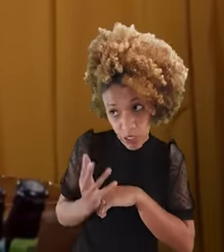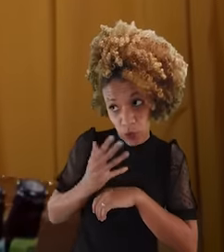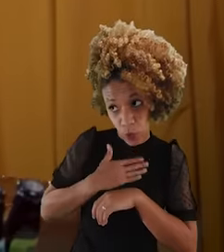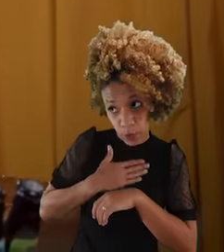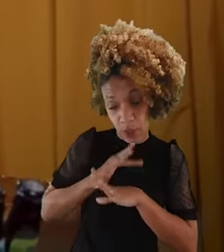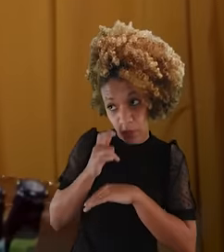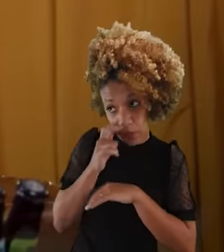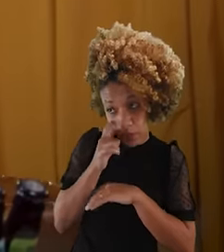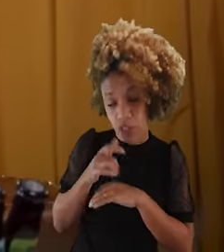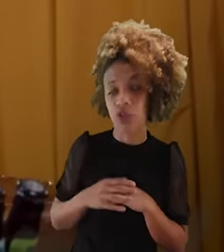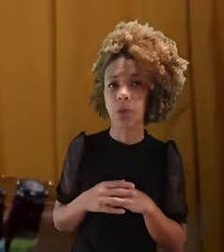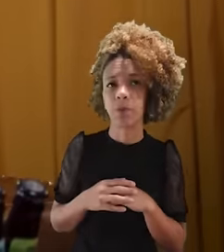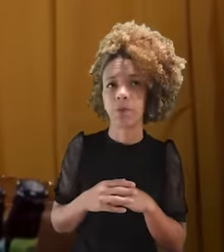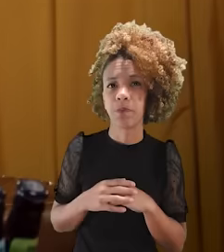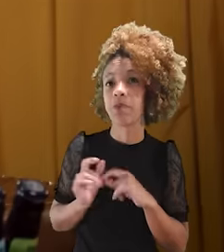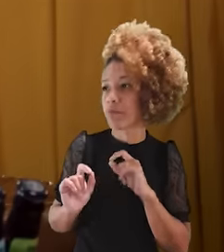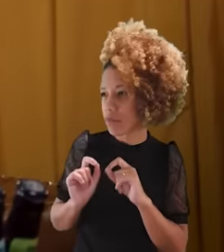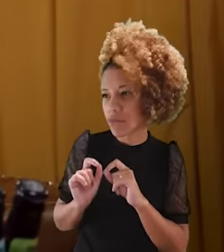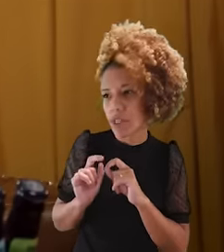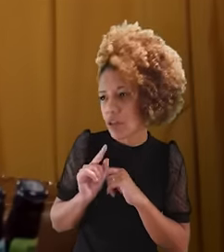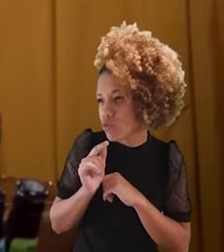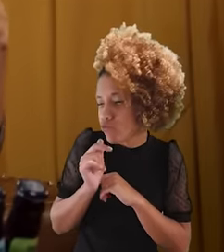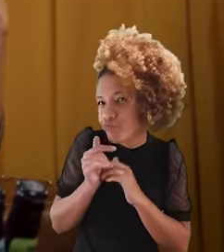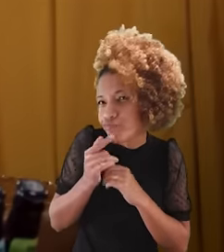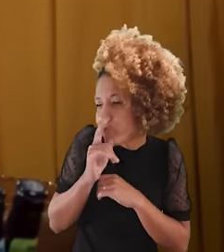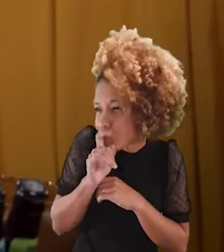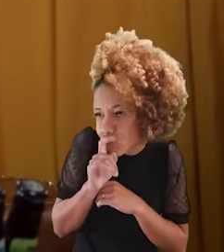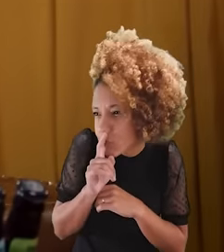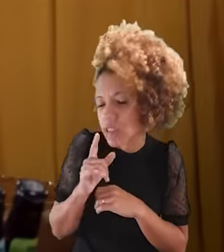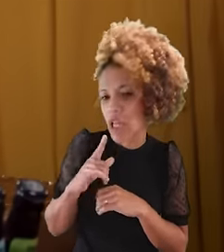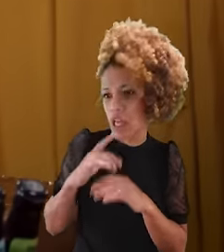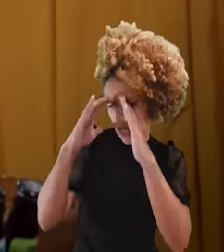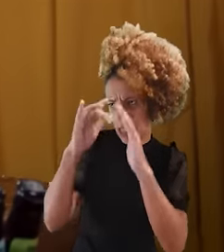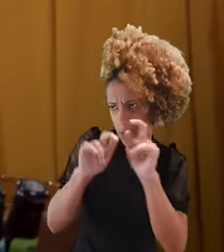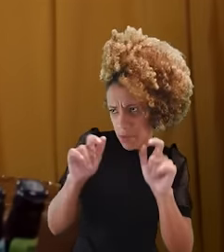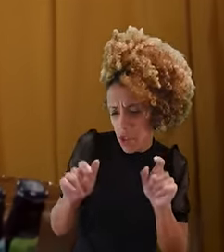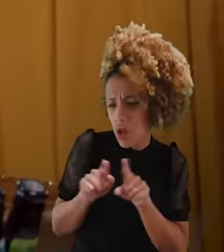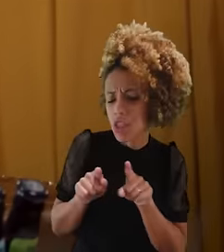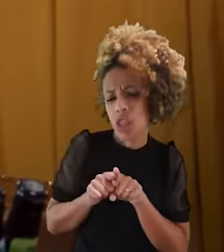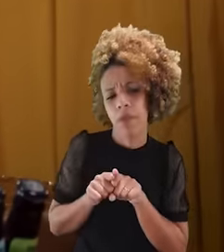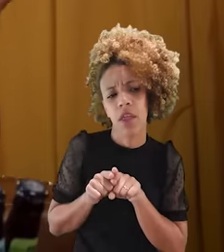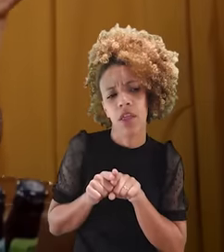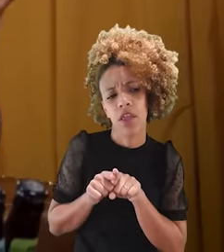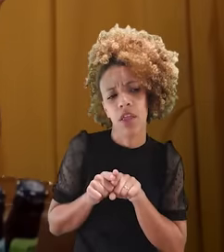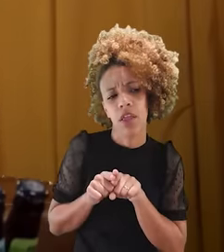acho interessante e eu até sugiro que as pessoas pensem A esse respeito tem até um naquele tem um